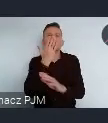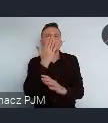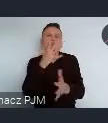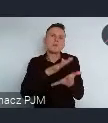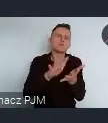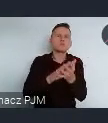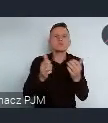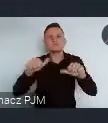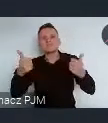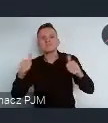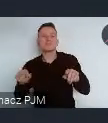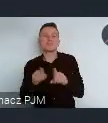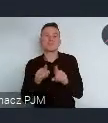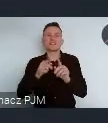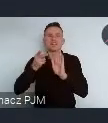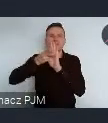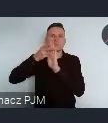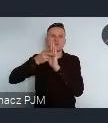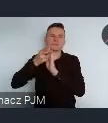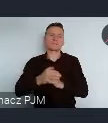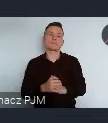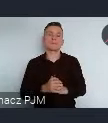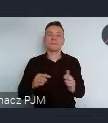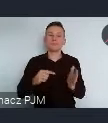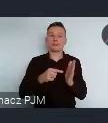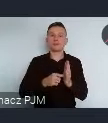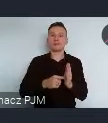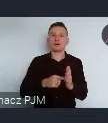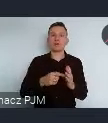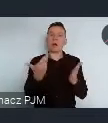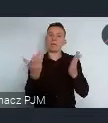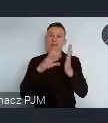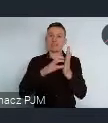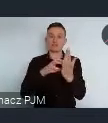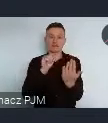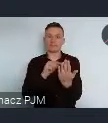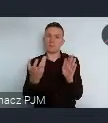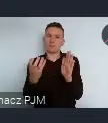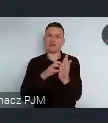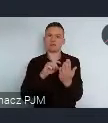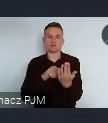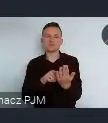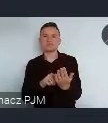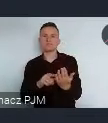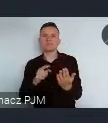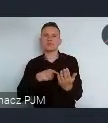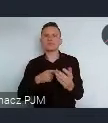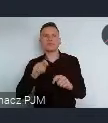Dzięki temu aplikacja na urządzenie mobilne pozwala modelować ruch miejski, oświetlenie uliczne,